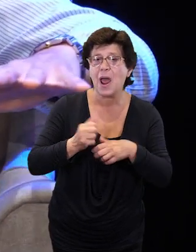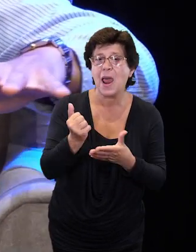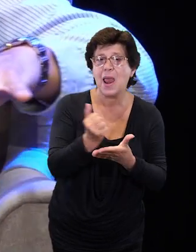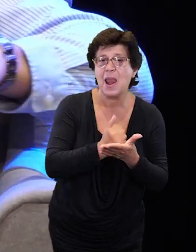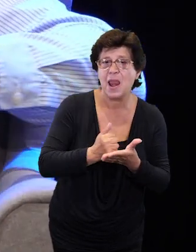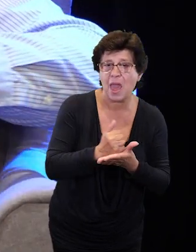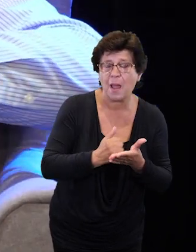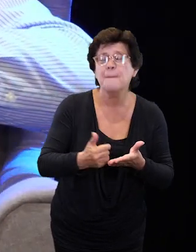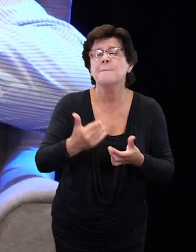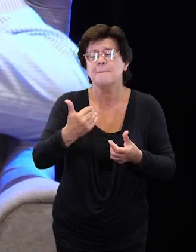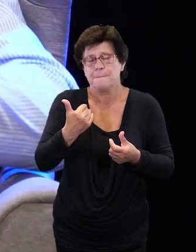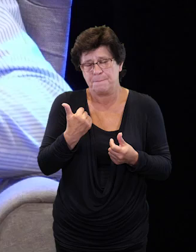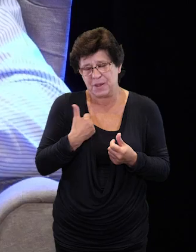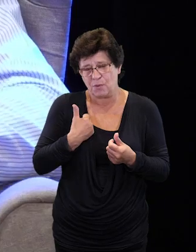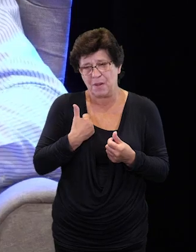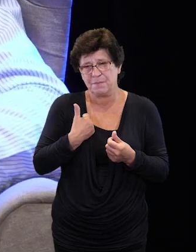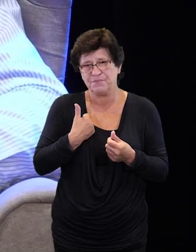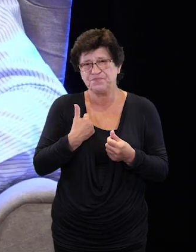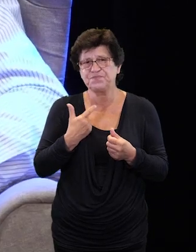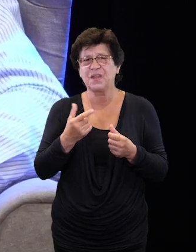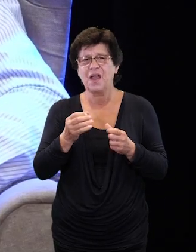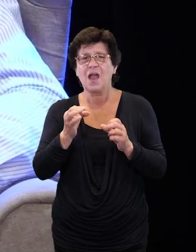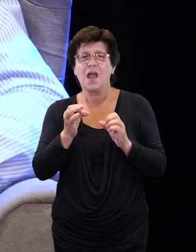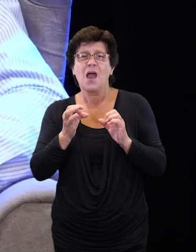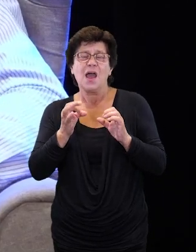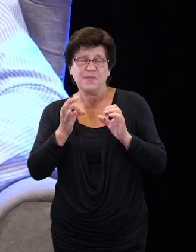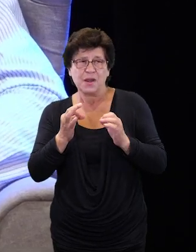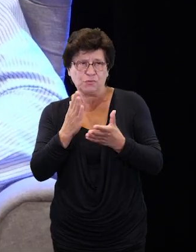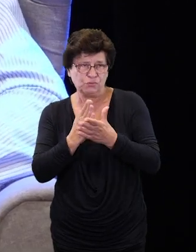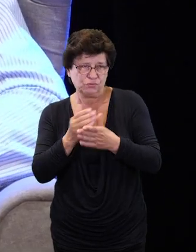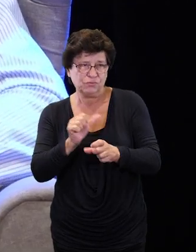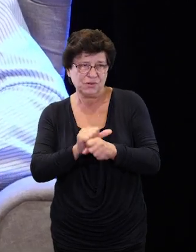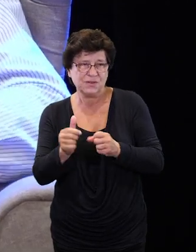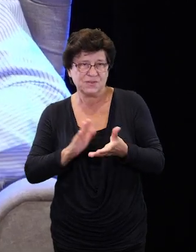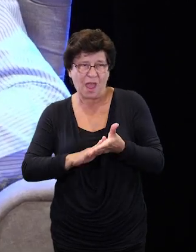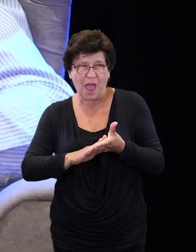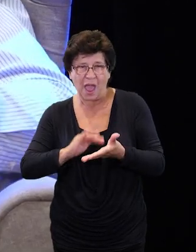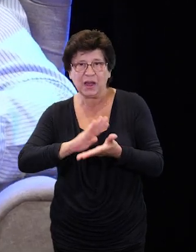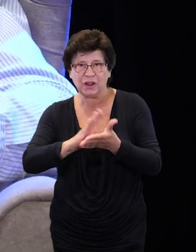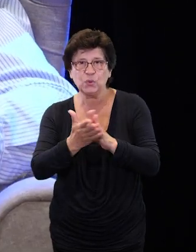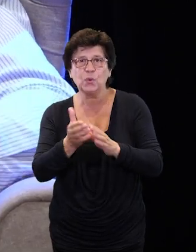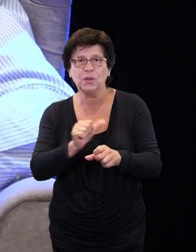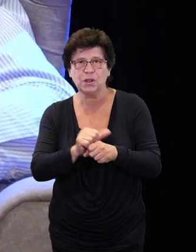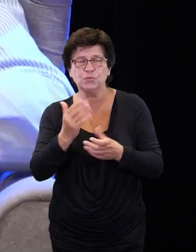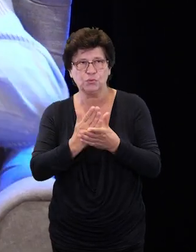Byłem? - to on... Tak, na razie ten lek już jest na rynku i działa świetnie. I byliśmy dwa lata w takim programie,